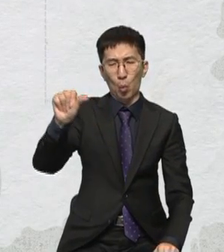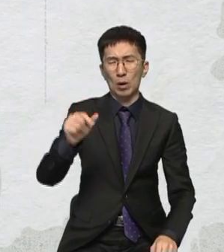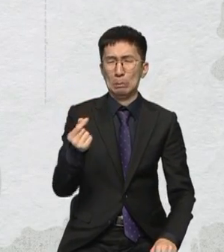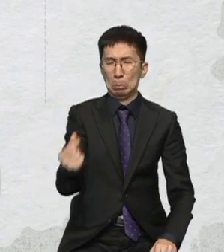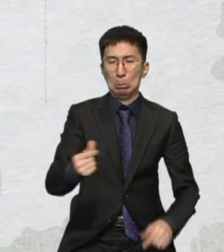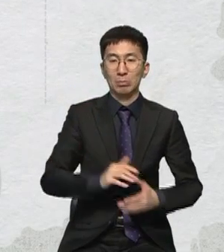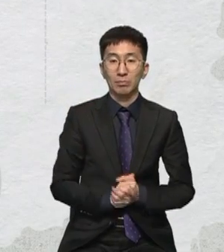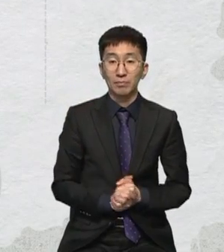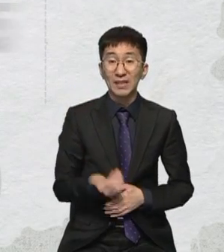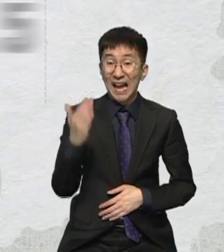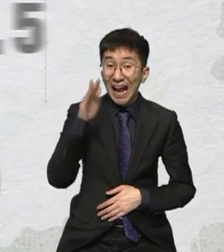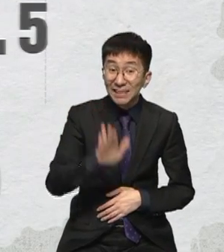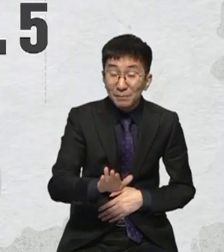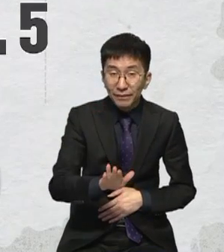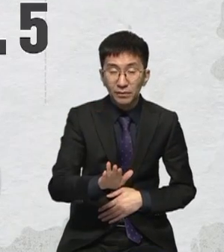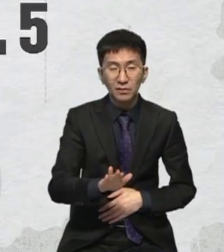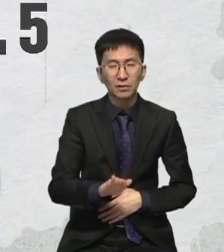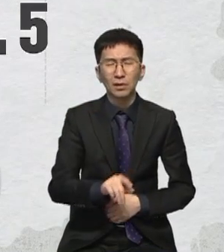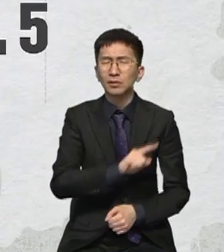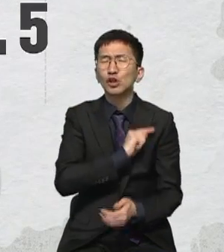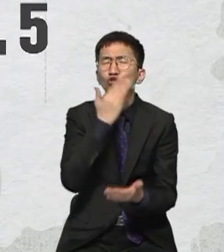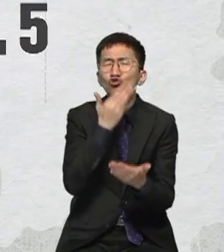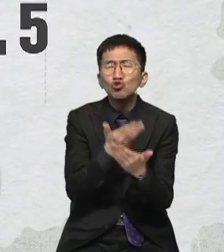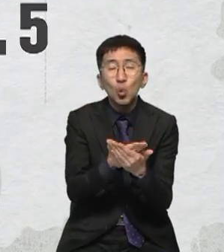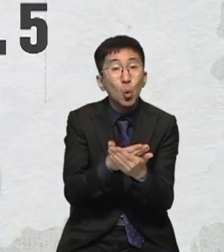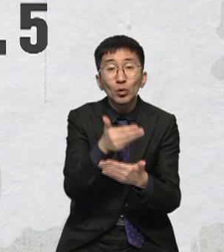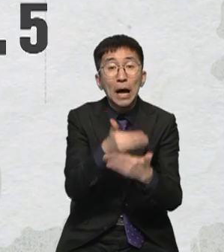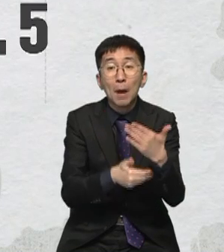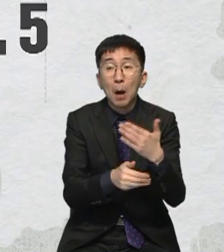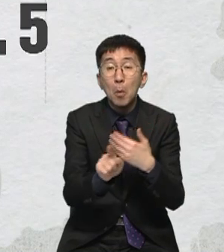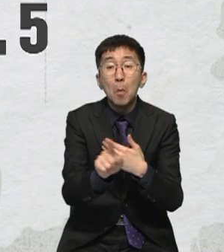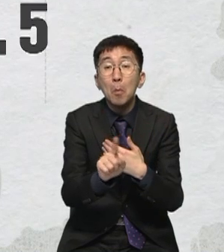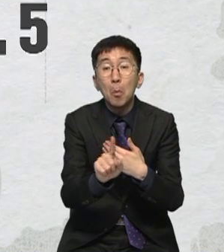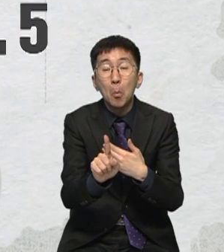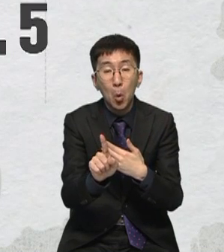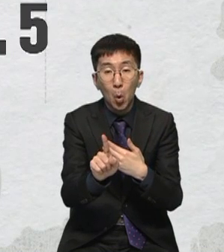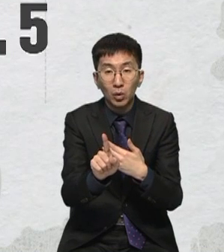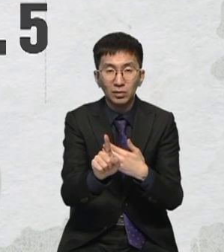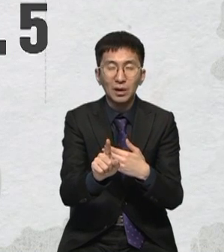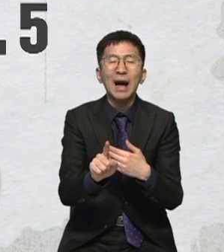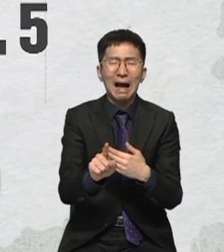그럼에도 남은 기간 선거에 영향을 끼칠 변수를 물어보니 4명 중 1명은 후보자 간